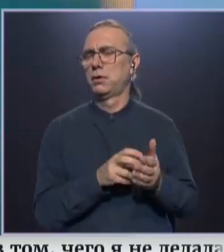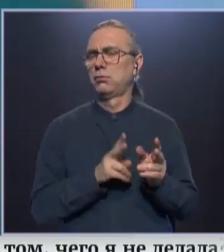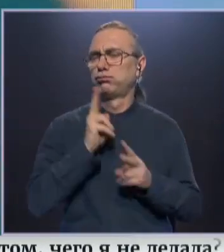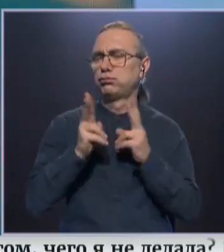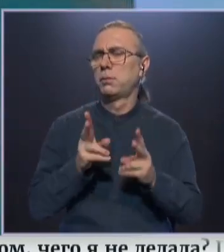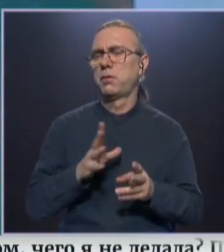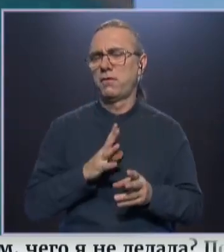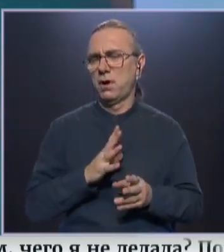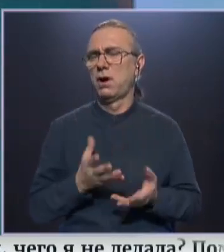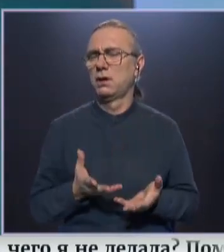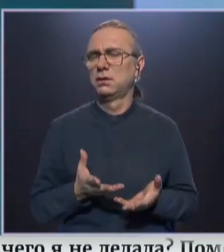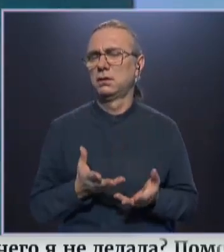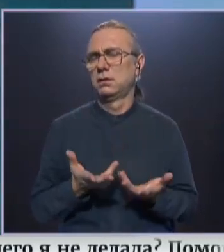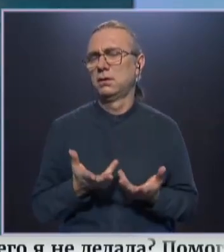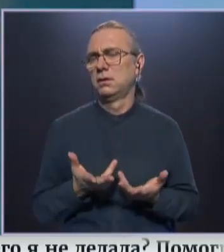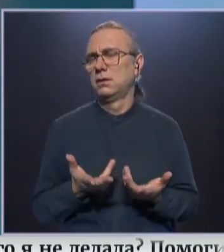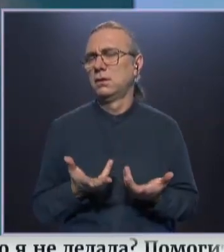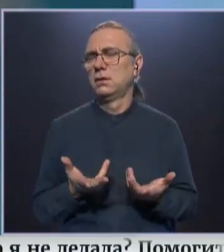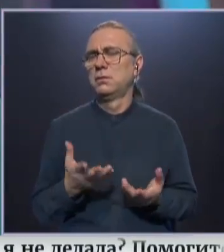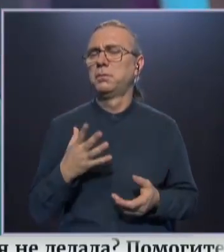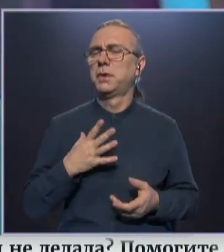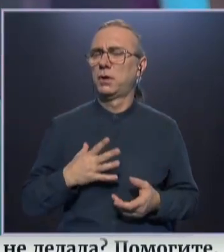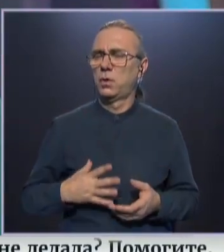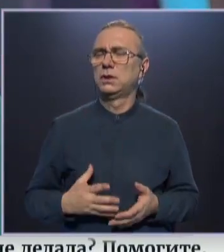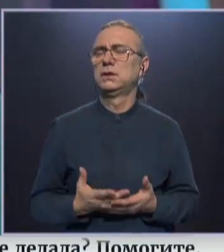слышу такие тут уже приходится взяв благословение у батюшки